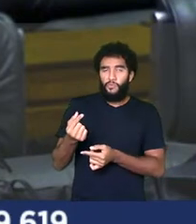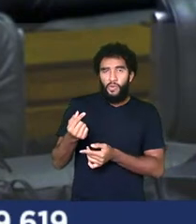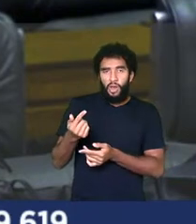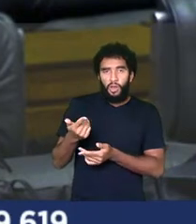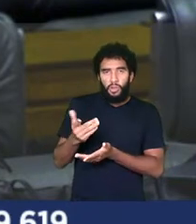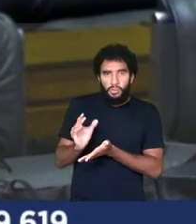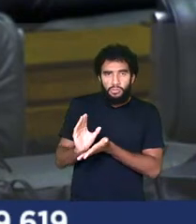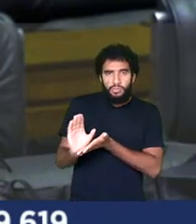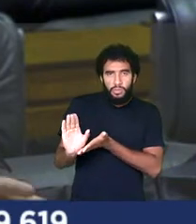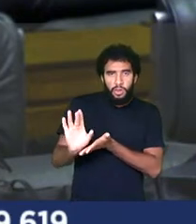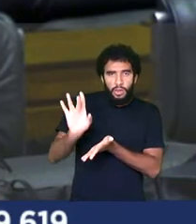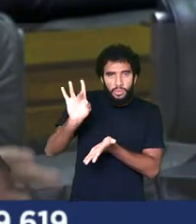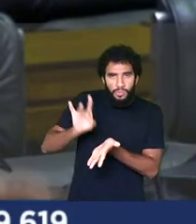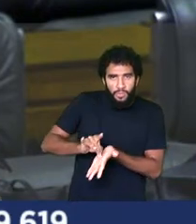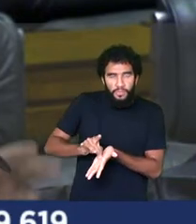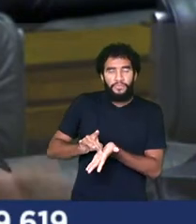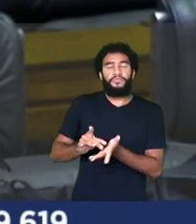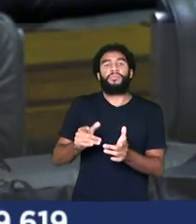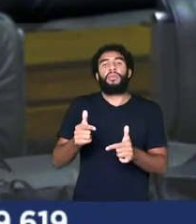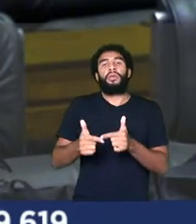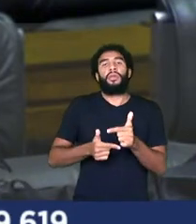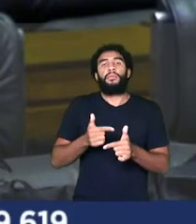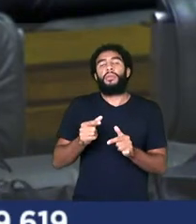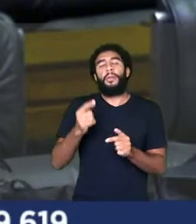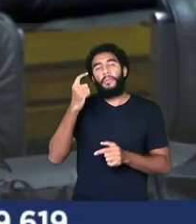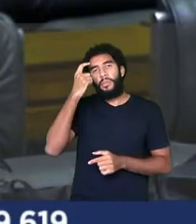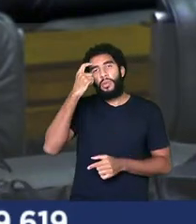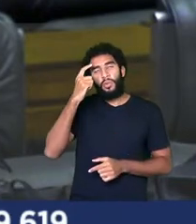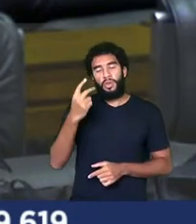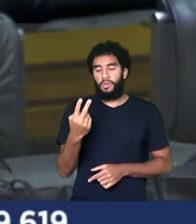VAMOS DISCUTIR A CONTRIBUIÇÃO ESPECÍFICA DO PROJETO, NÓS ESTAMOS